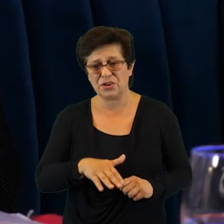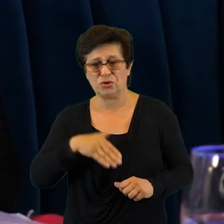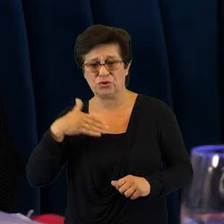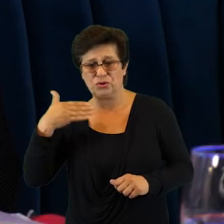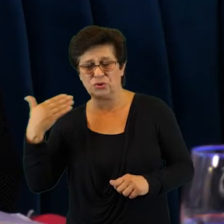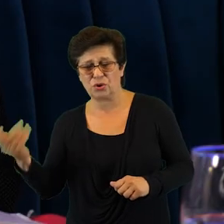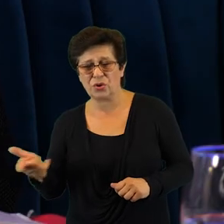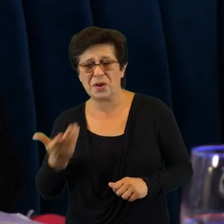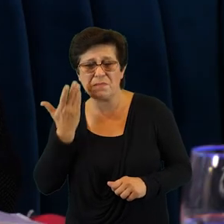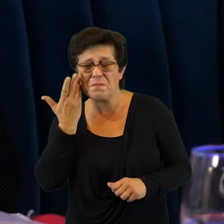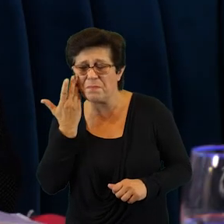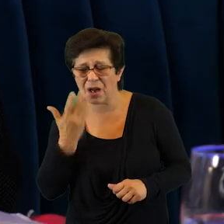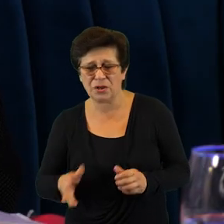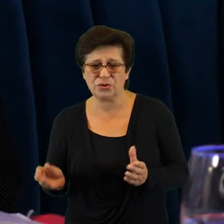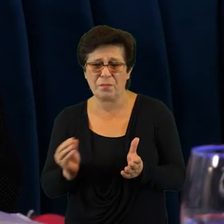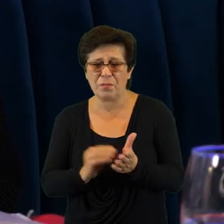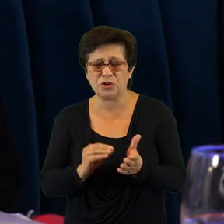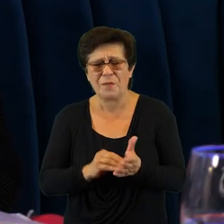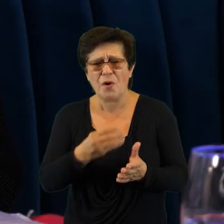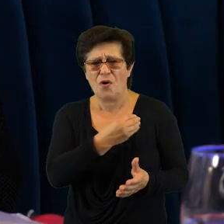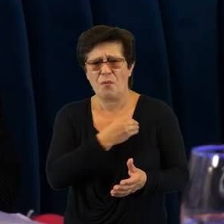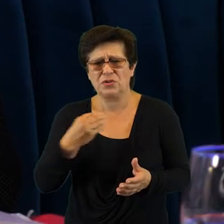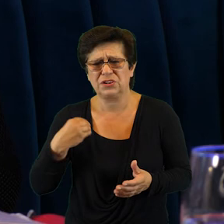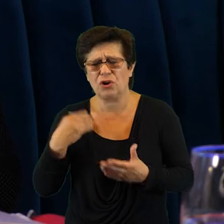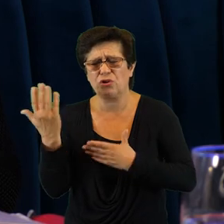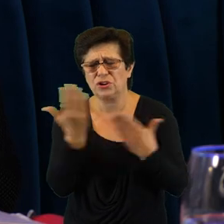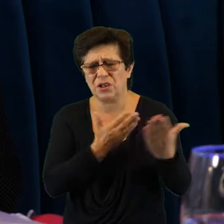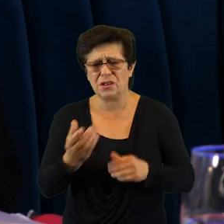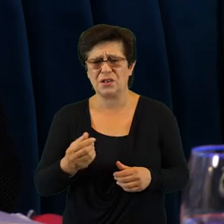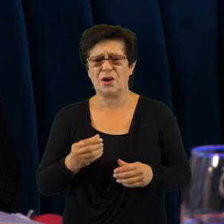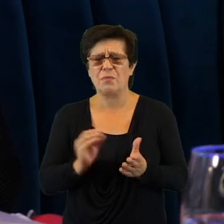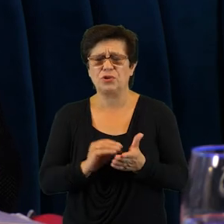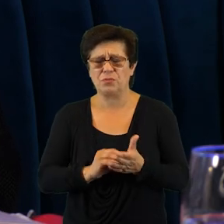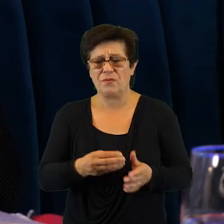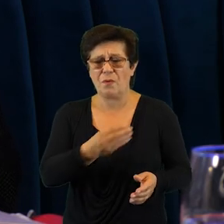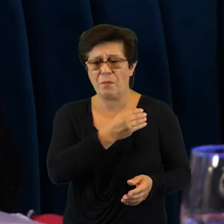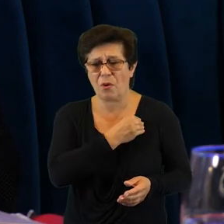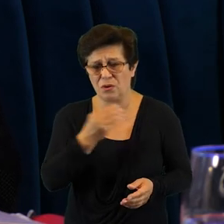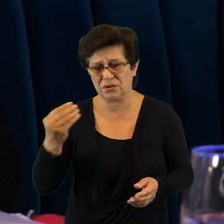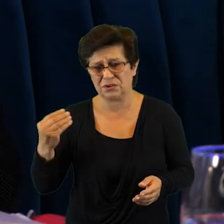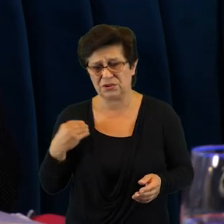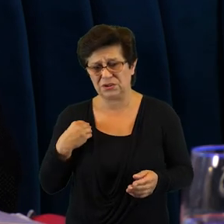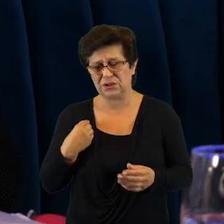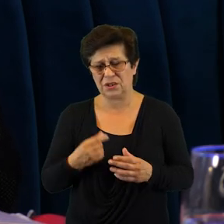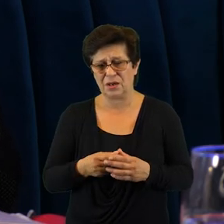który bardzo potrzebował polskiego czytelnika, potrzebował po prostu Polski, potrzebował polskich spraw